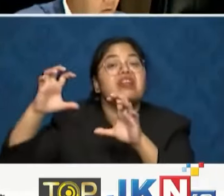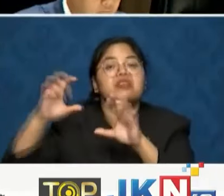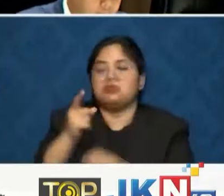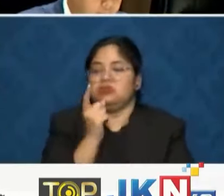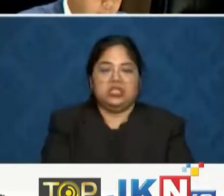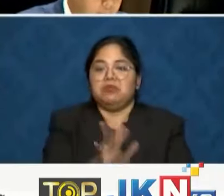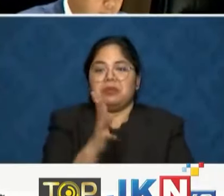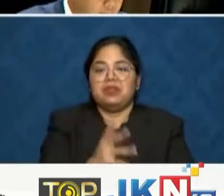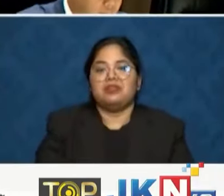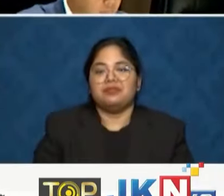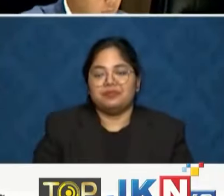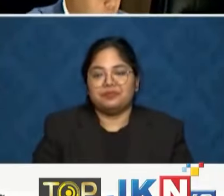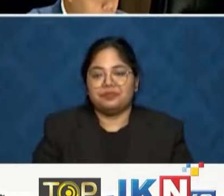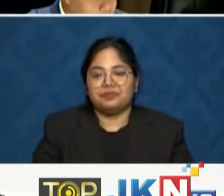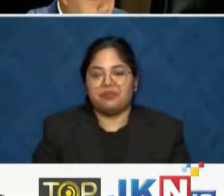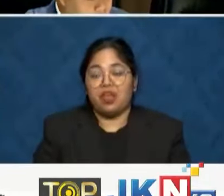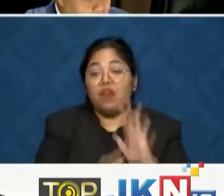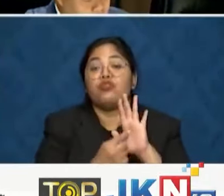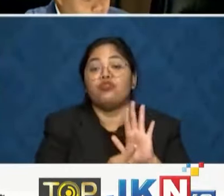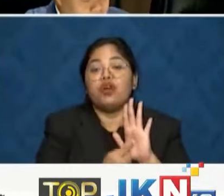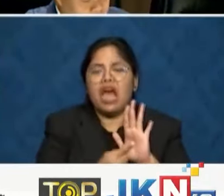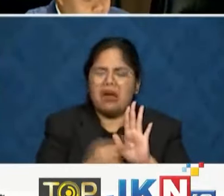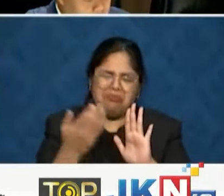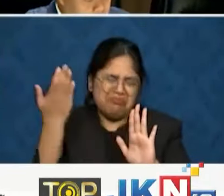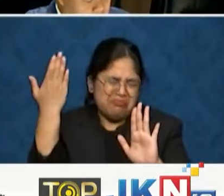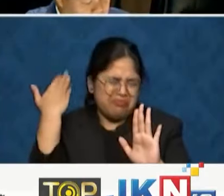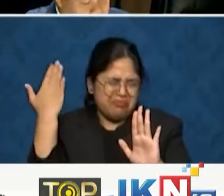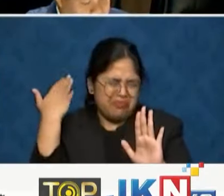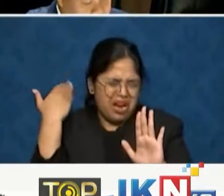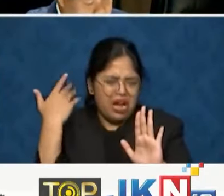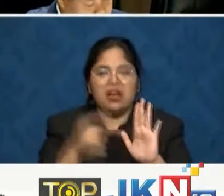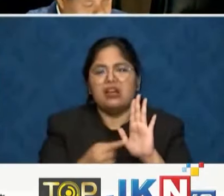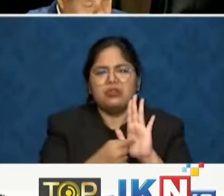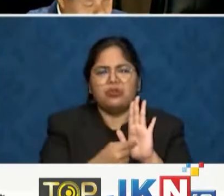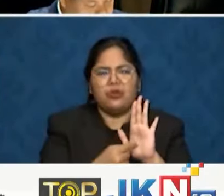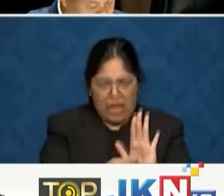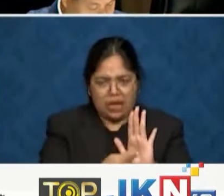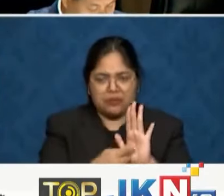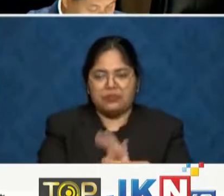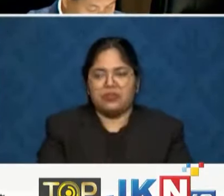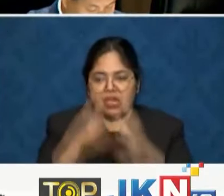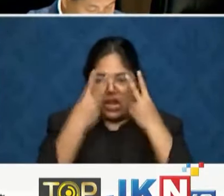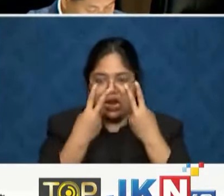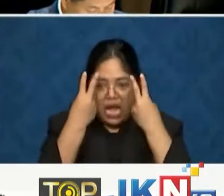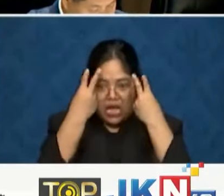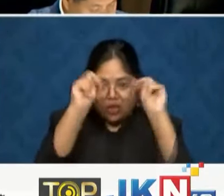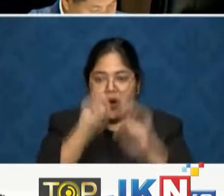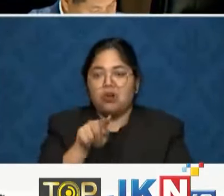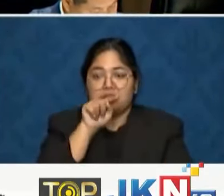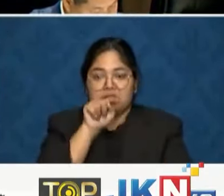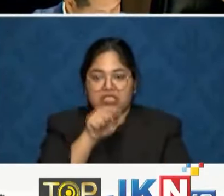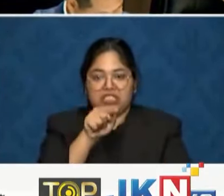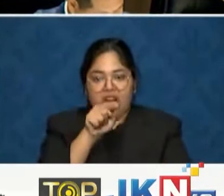คุณใช้ไปแล้ว 1.83 7 ล้านล้านบาทคุณใช้ งบประมาณไปแล้ว 1.83 7 ล้านล้านบาทแล้ว